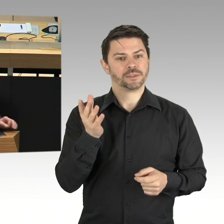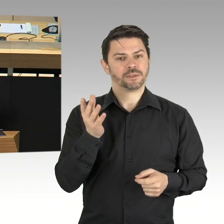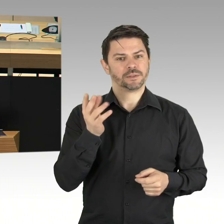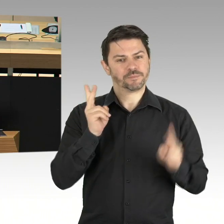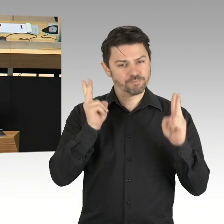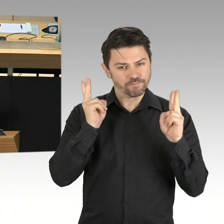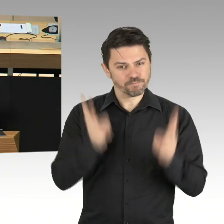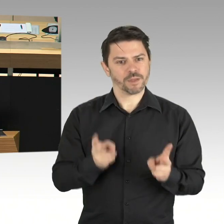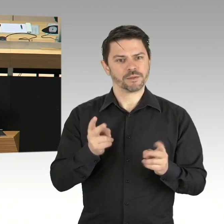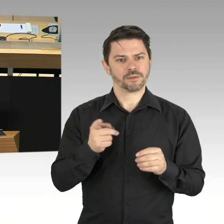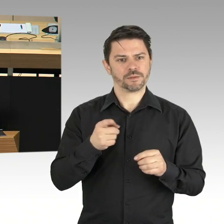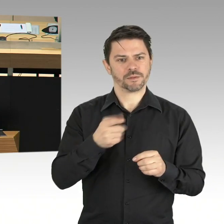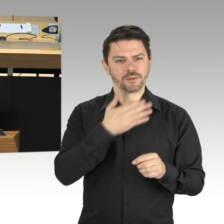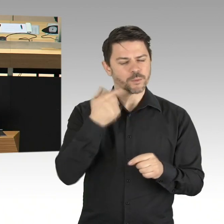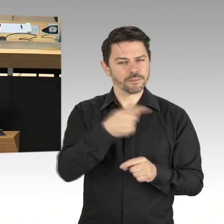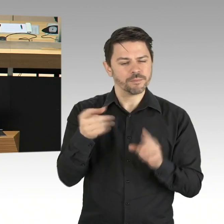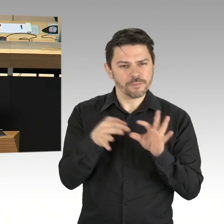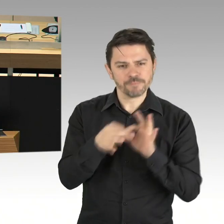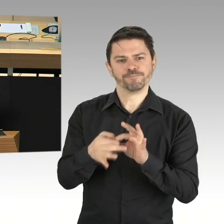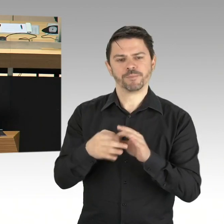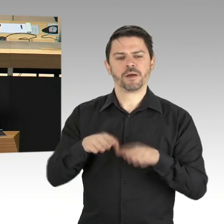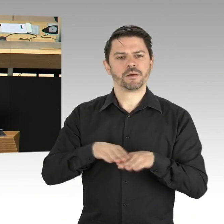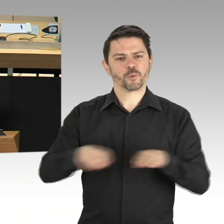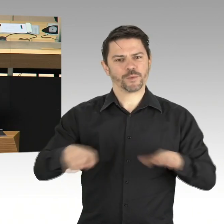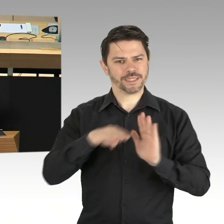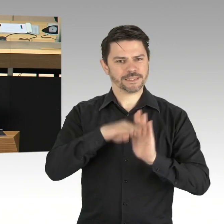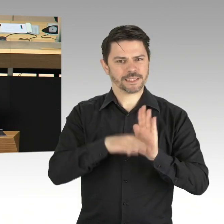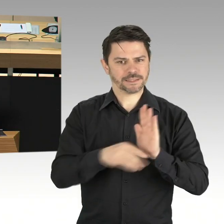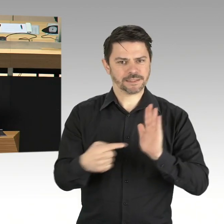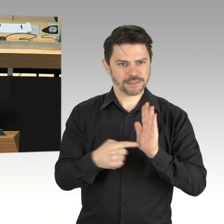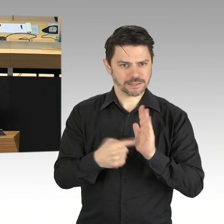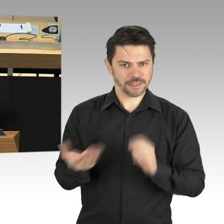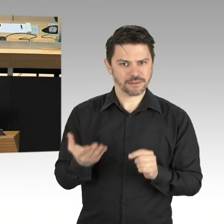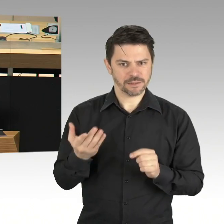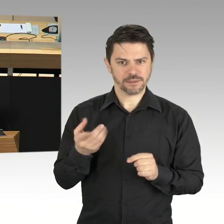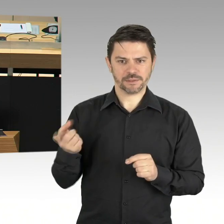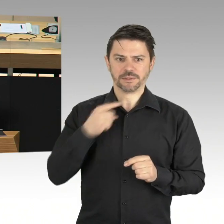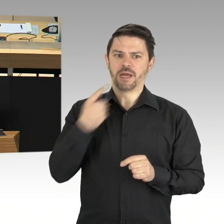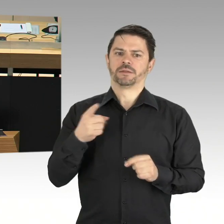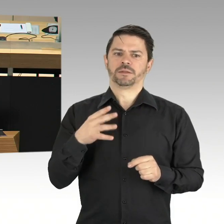Und dass das Immobilieneigentum in Berlin immer weniger diesem Wohl der Allgemeinheit dient,